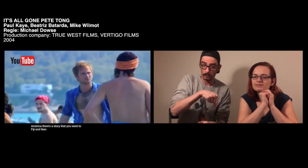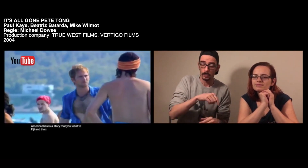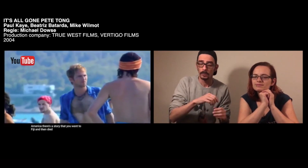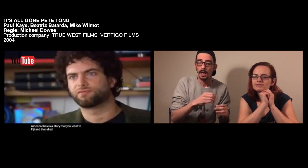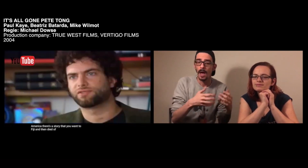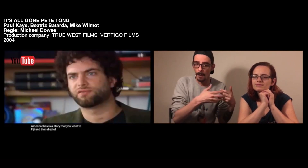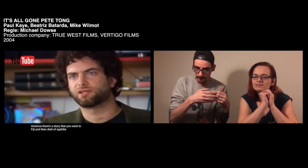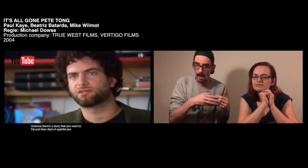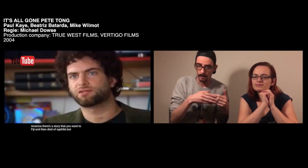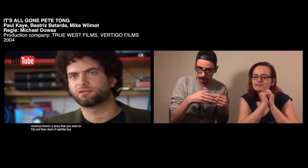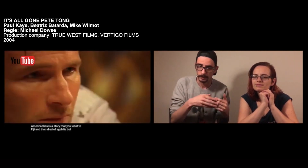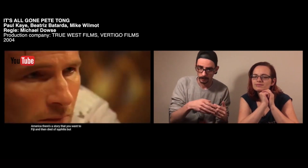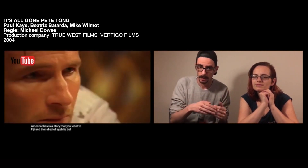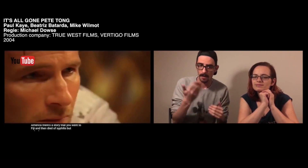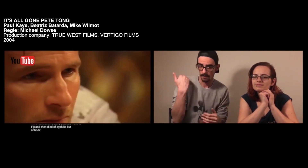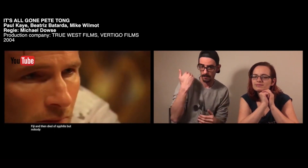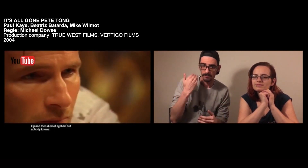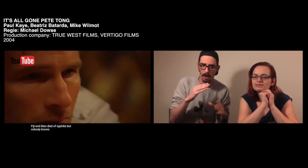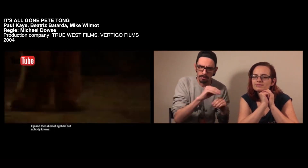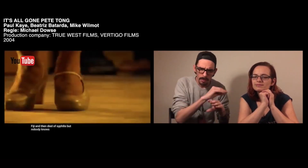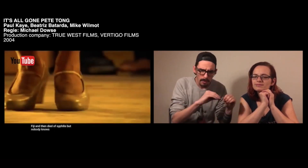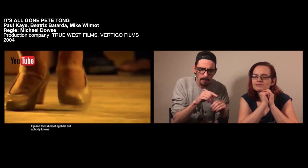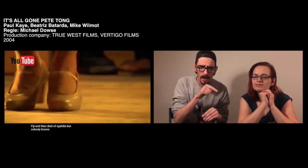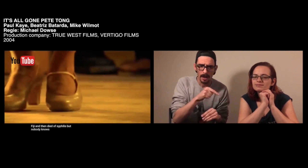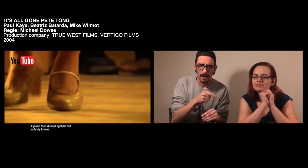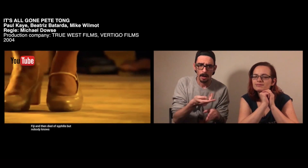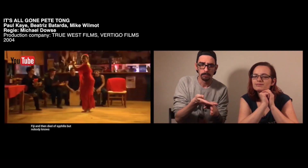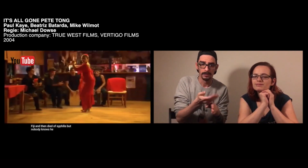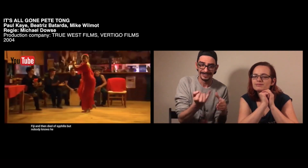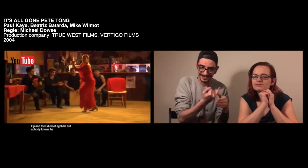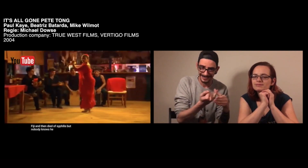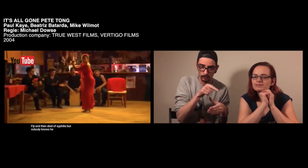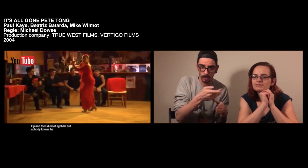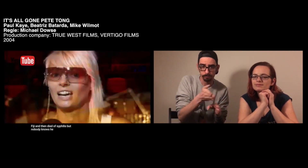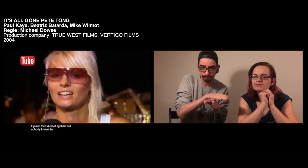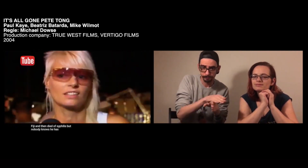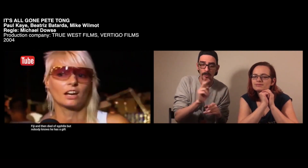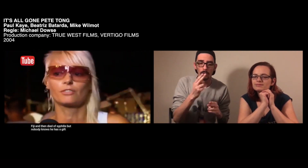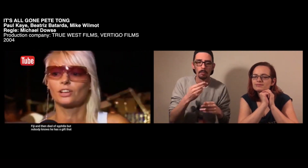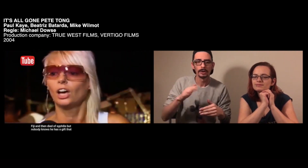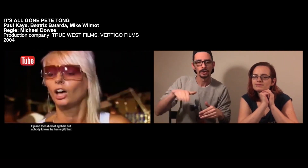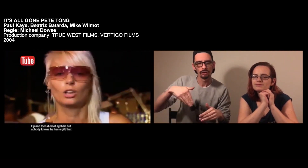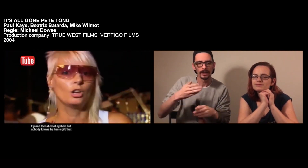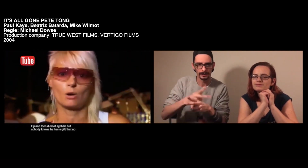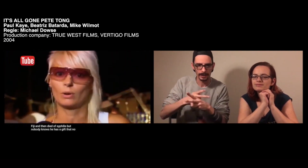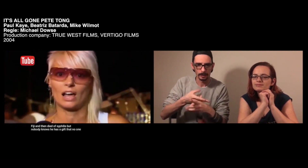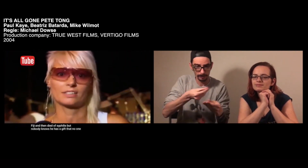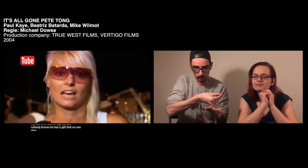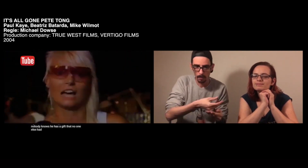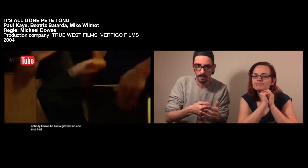[Er ist wahrscheinlich unten in Südamerika. Es gibt eine Gerüchte, dass er nach Fidschi ging und dann an Syphilis starb.]